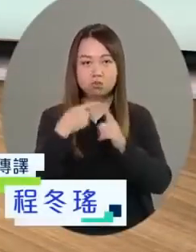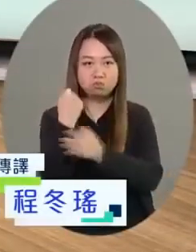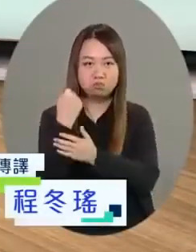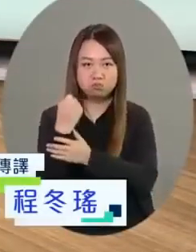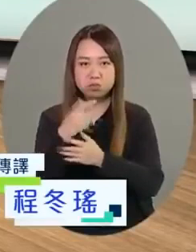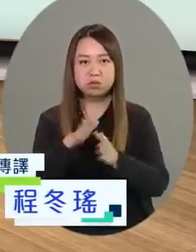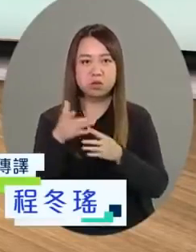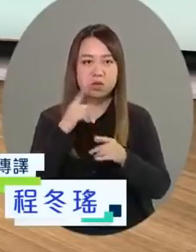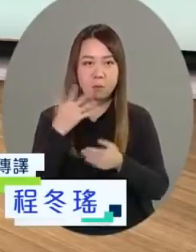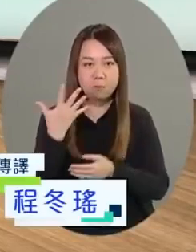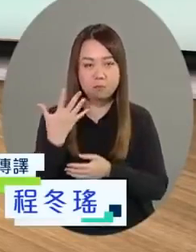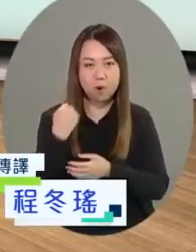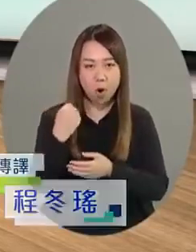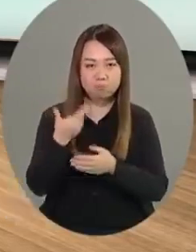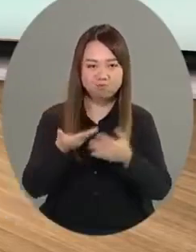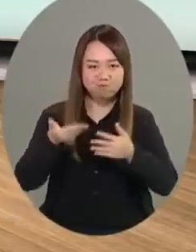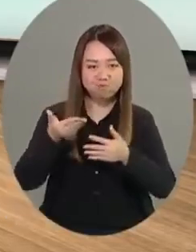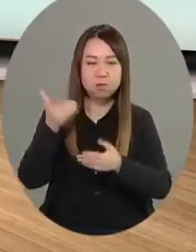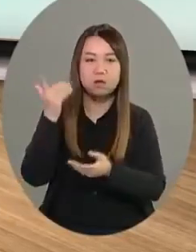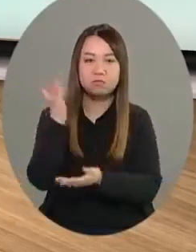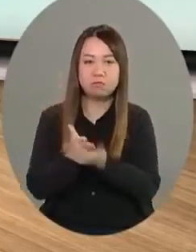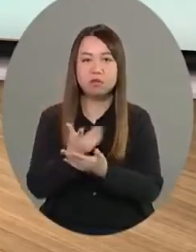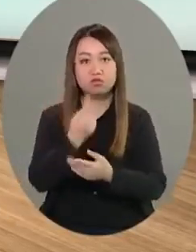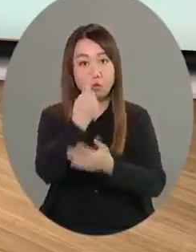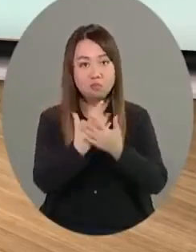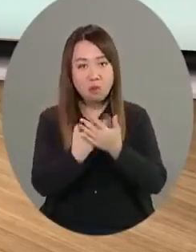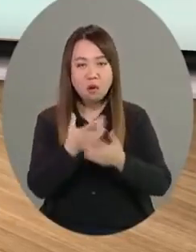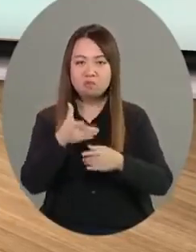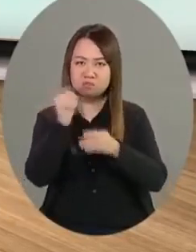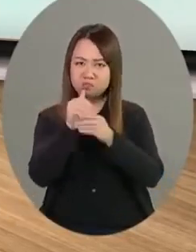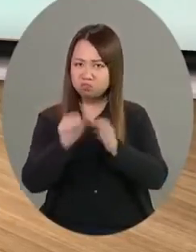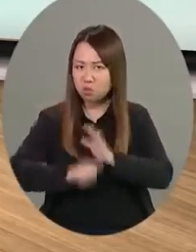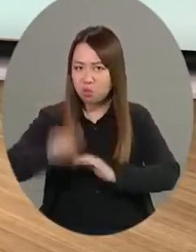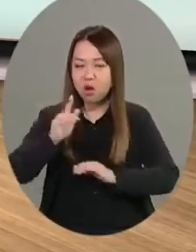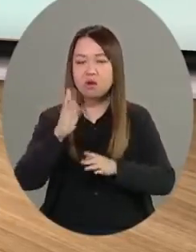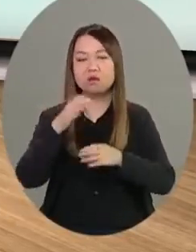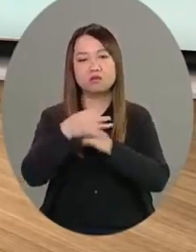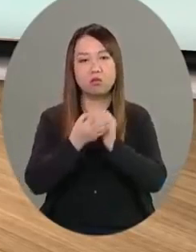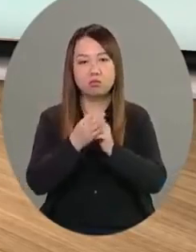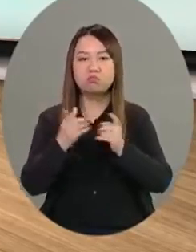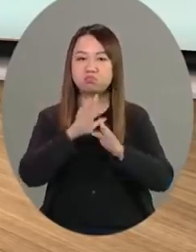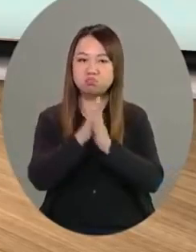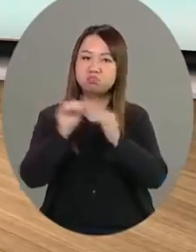但是在网上得票最高，都算在国际社会上得到认同。 而在昨日啦，